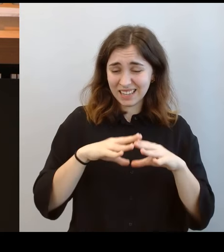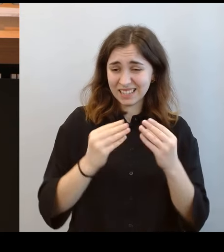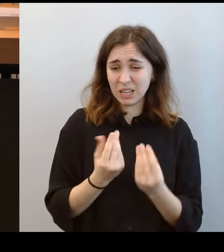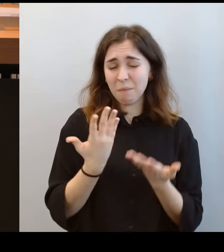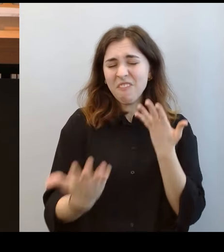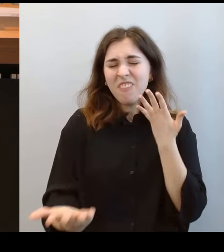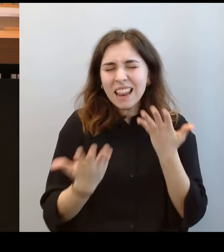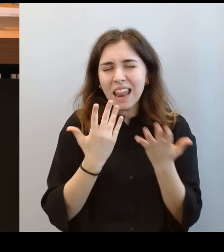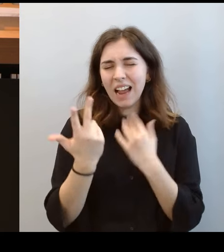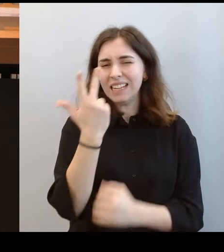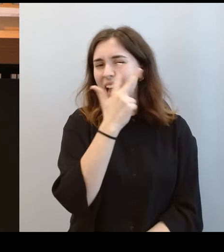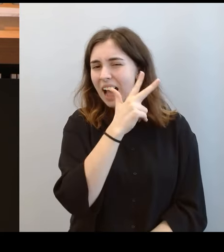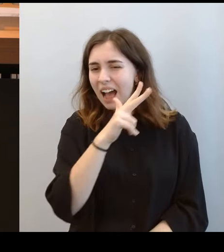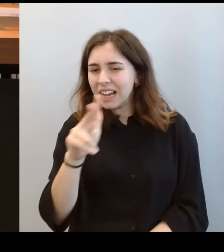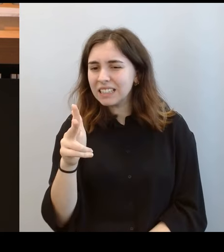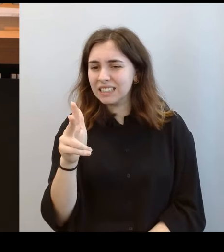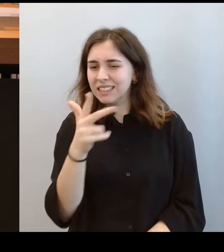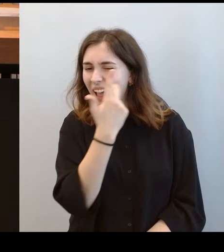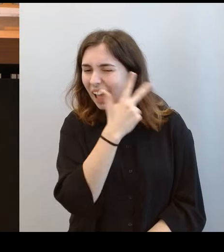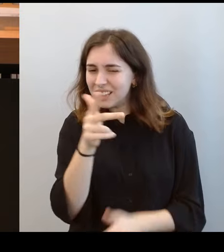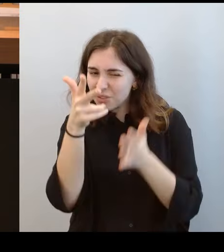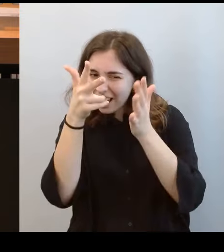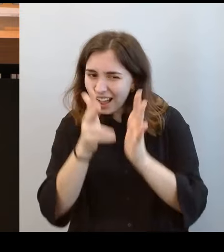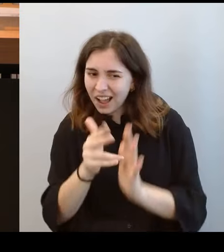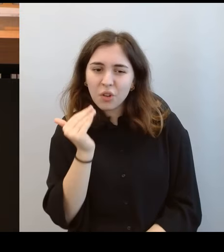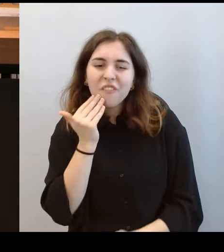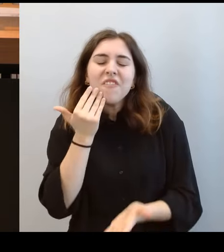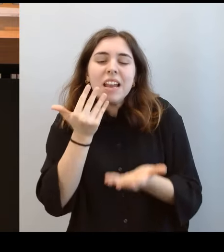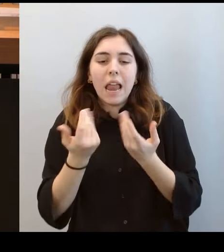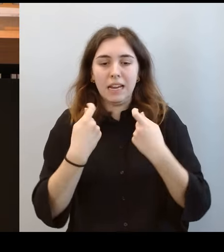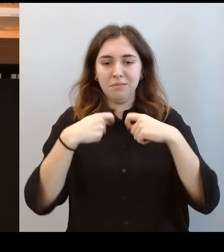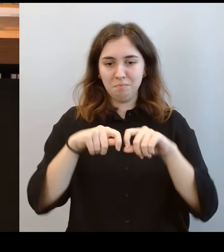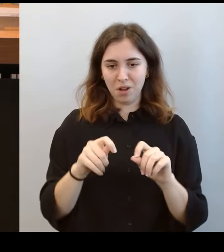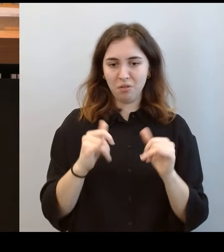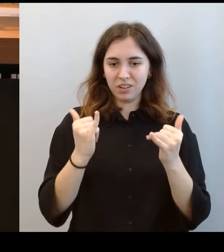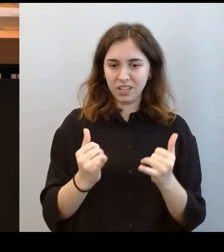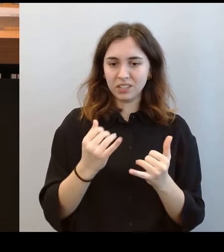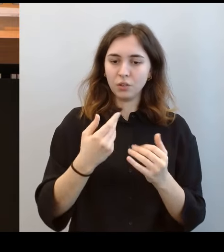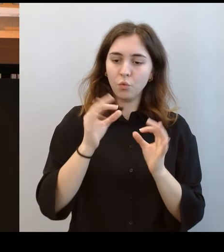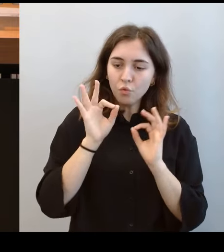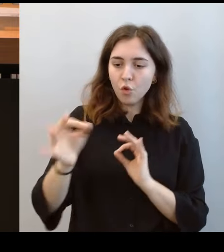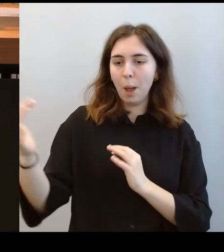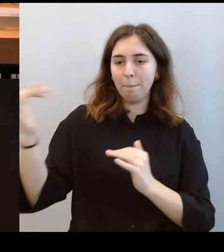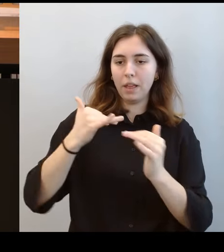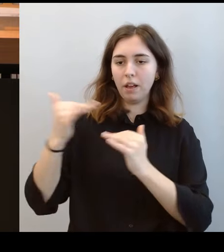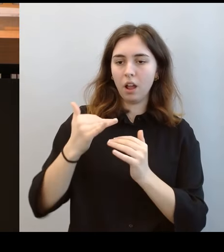als weiteres Lockmittel an Migranten verteilen. Nicht mit der AfD, meine Damen und Herren.